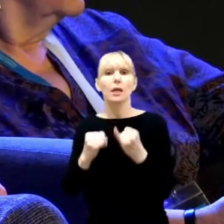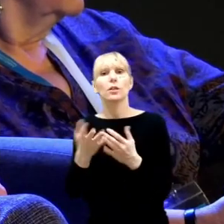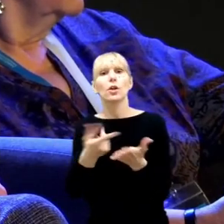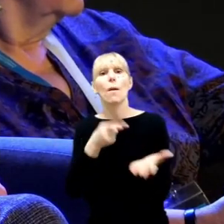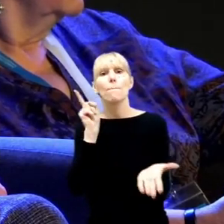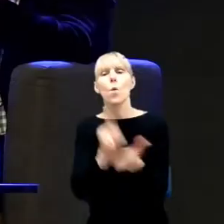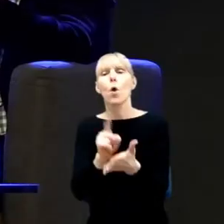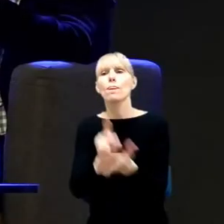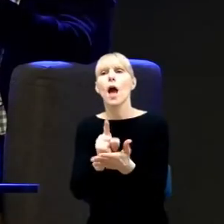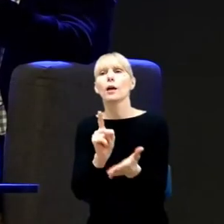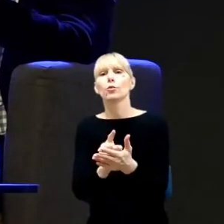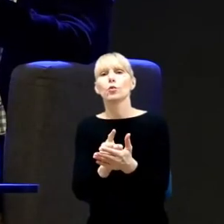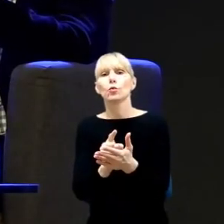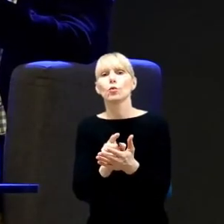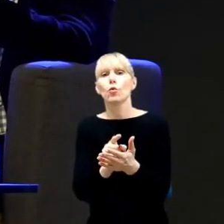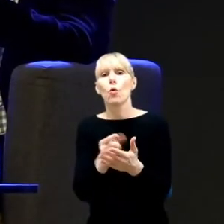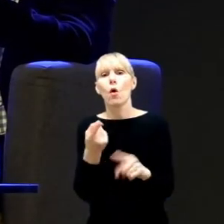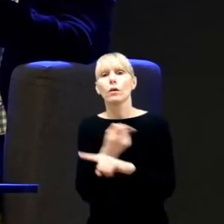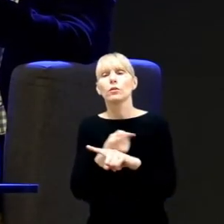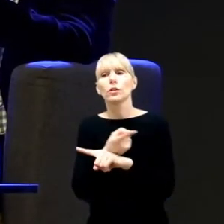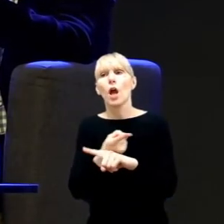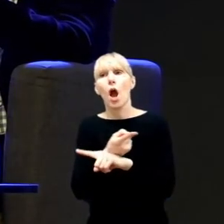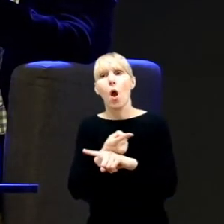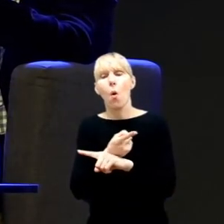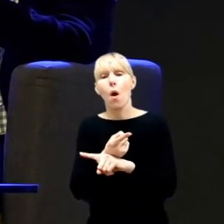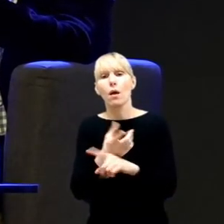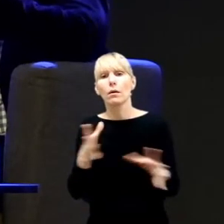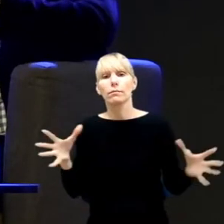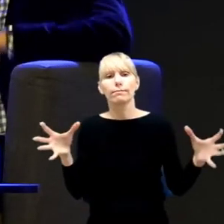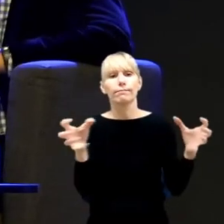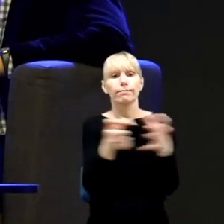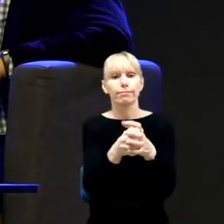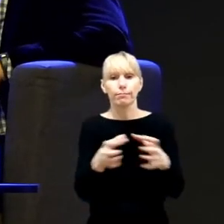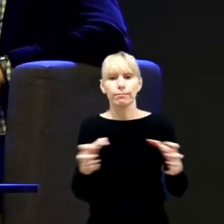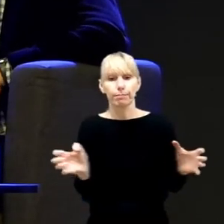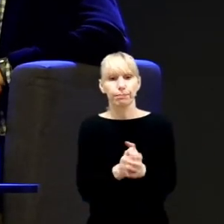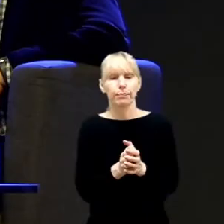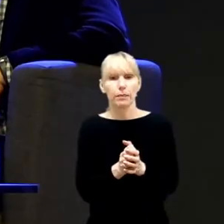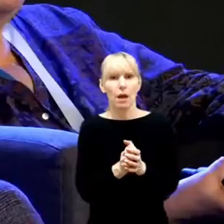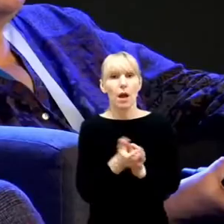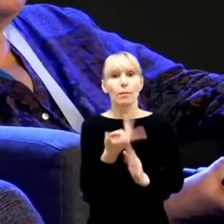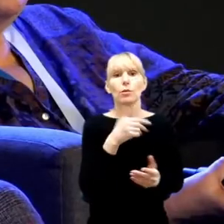jak Pan nie stali tych działek, ci mieszkańcy wyjadą... Odpowiem, że przy obecnych zmianach w PIT-ie zero,